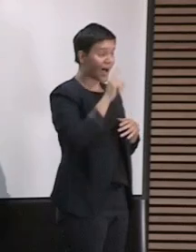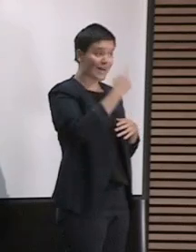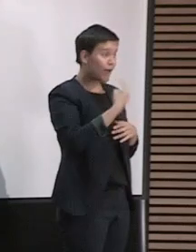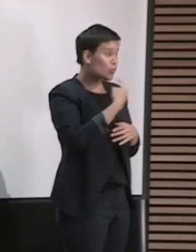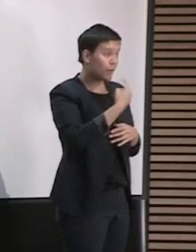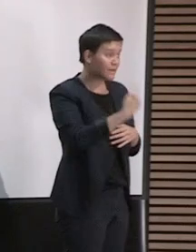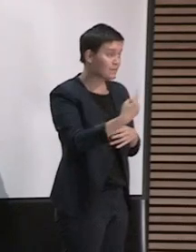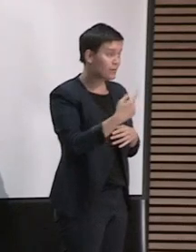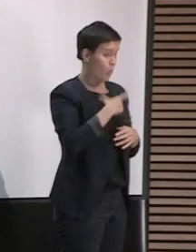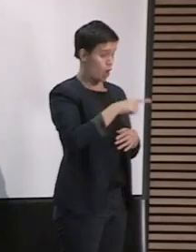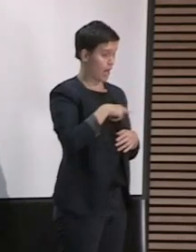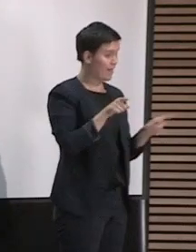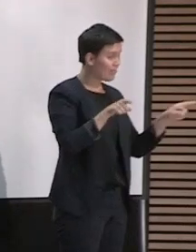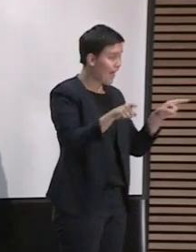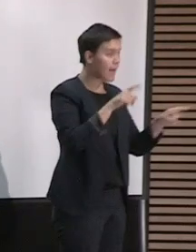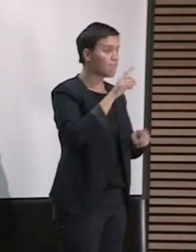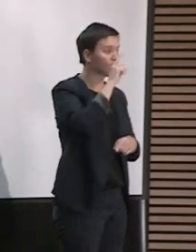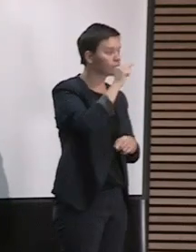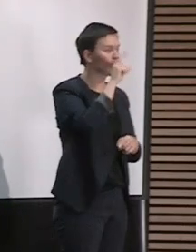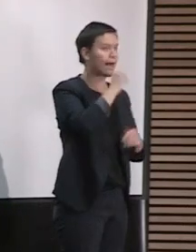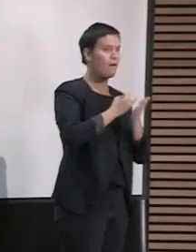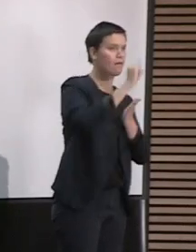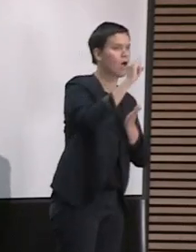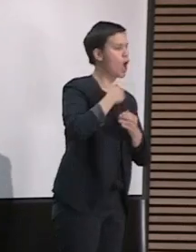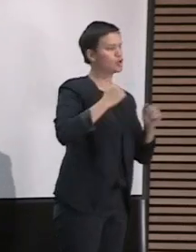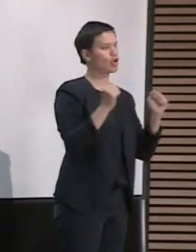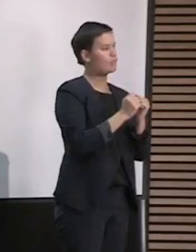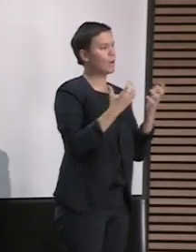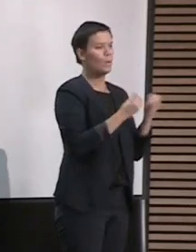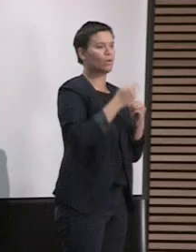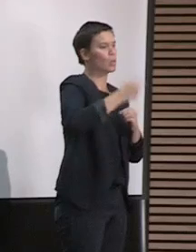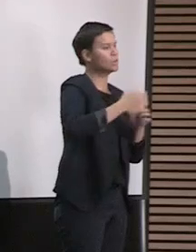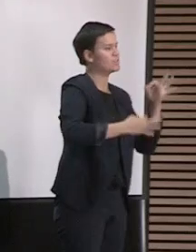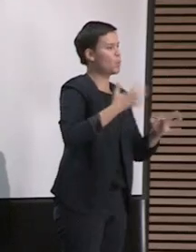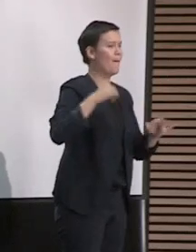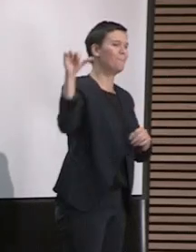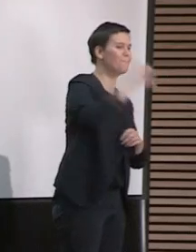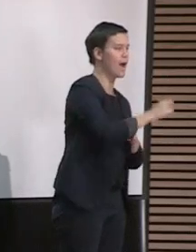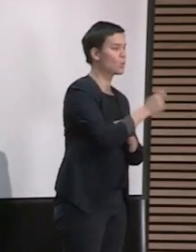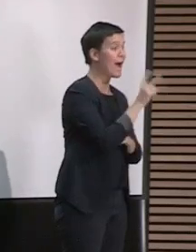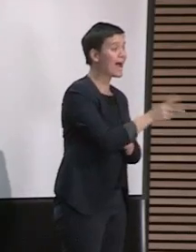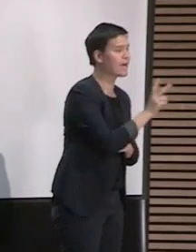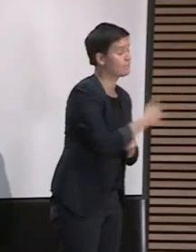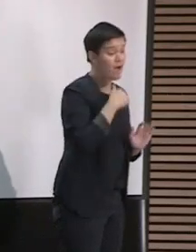paatai i o raatau hinengaro. Ka rite ki te kaitrangap, i waenganui i te ahuatanga kei